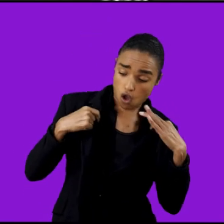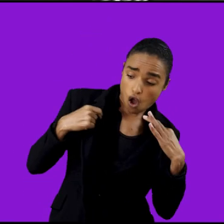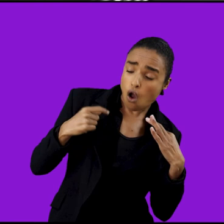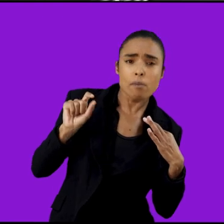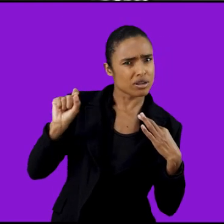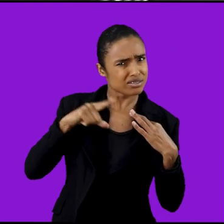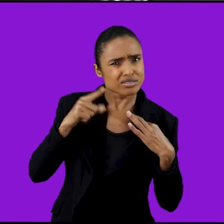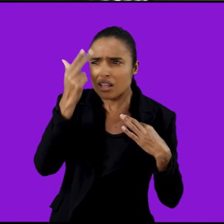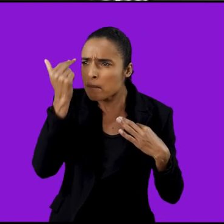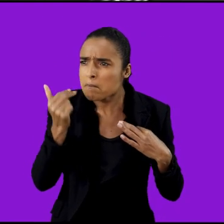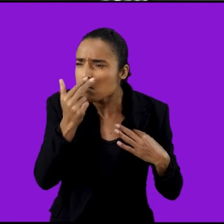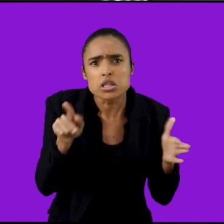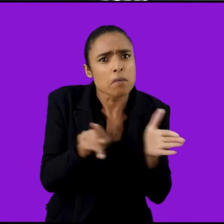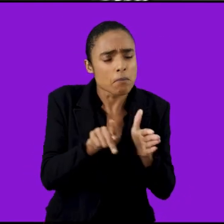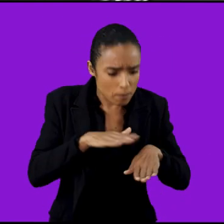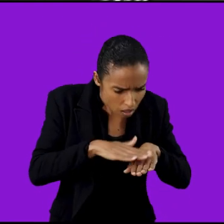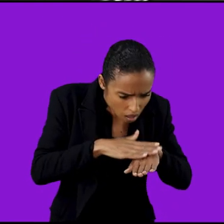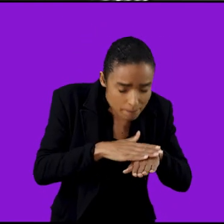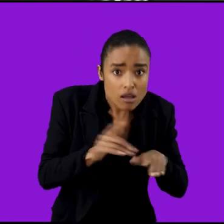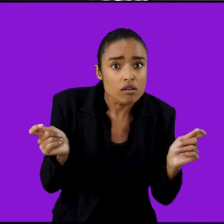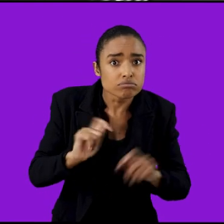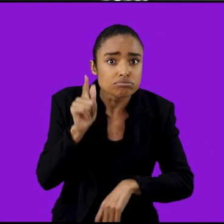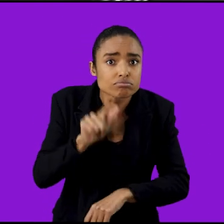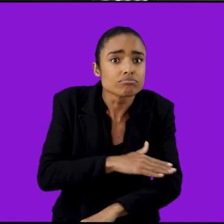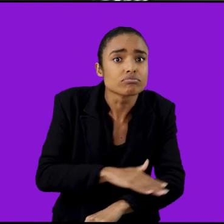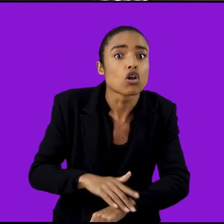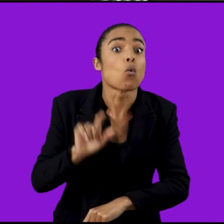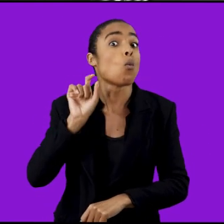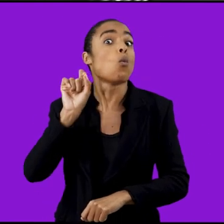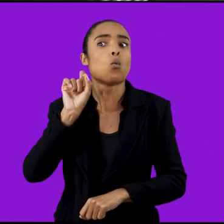eu quero usar? Que maquiagem que tem pra mim? O que, que eu quero? O que, que eu vou consumir